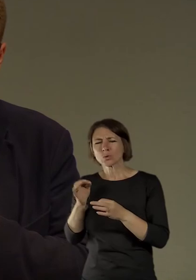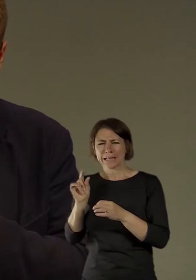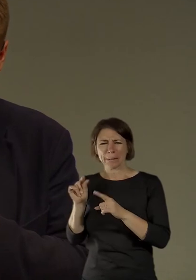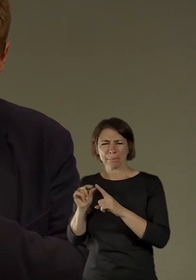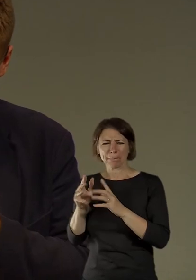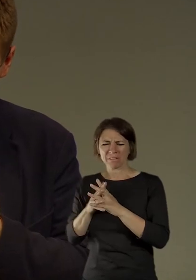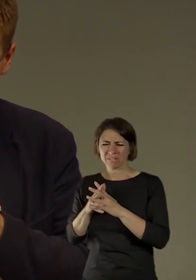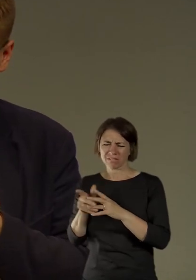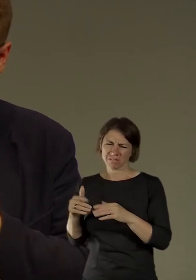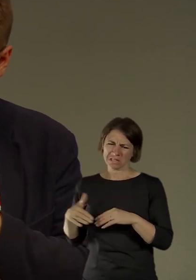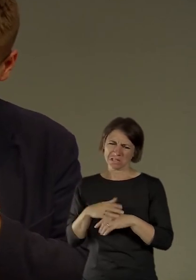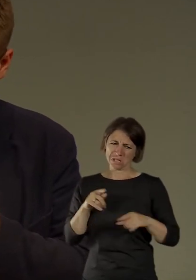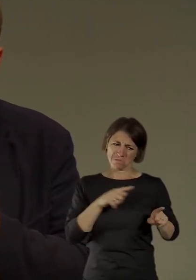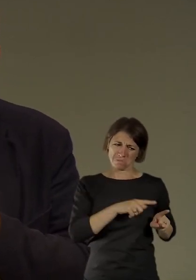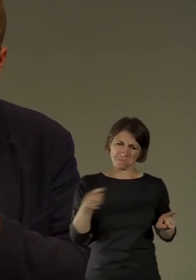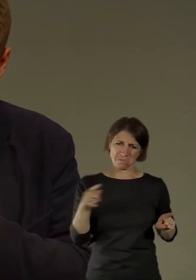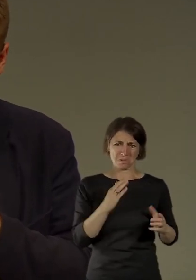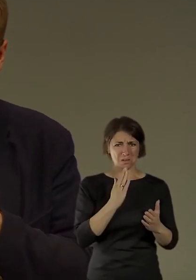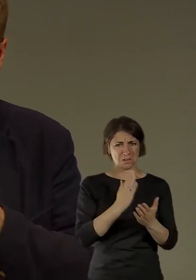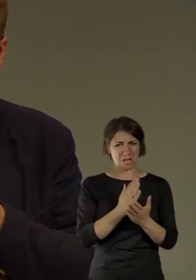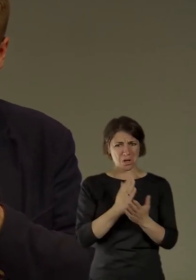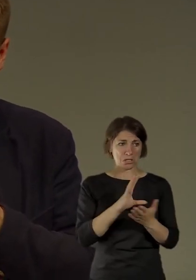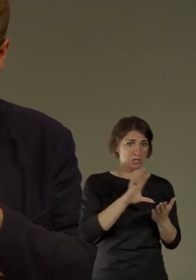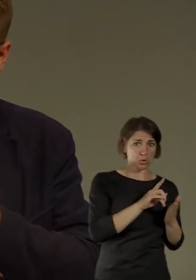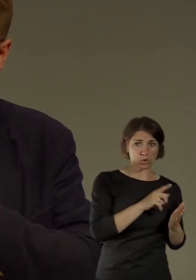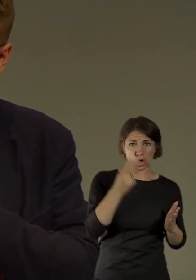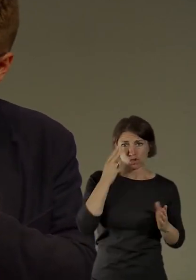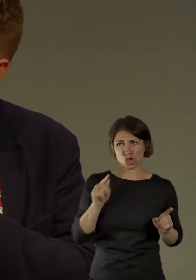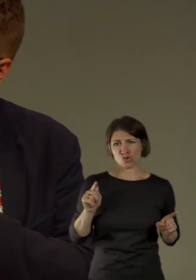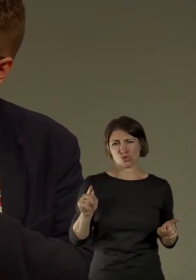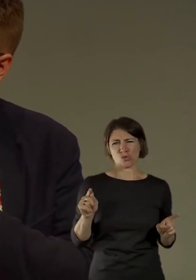investice, když Žižkov, celá čtvrť, je známý spíš tramvajovou dopravu.